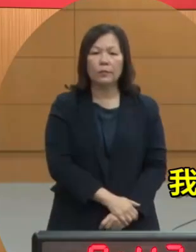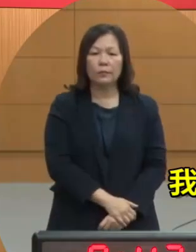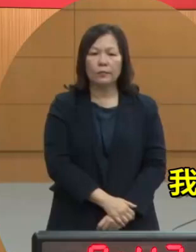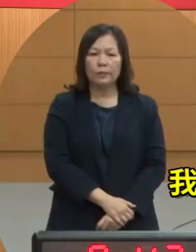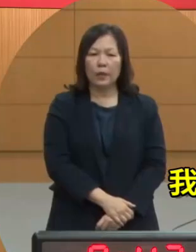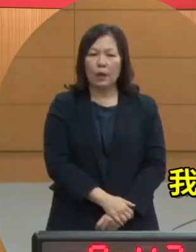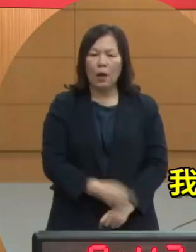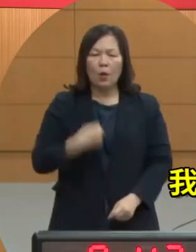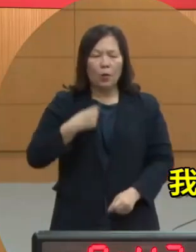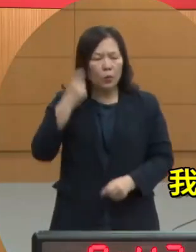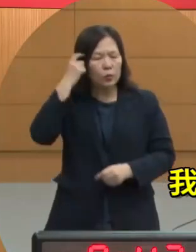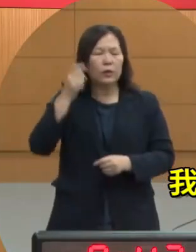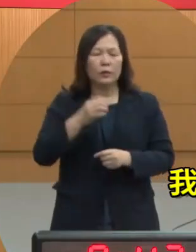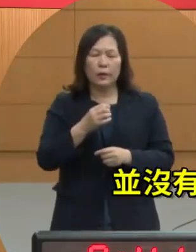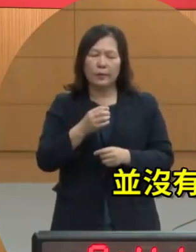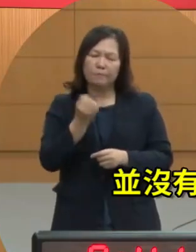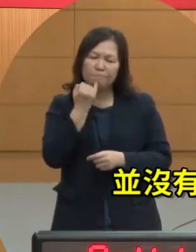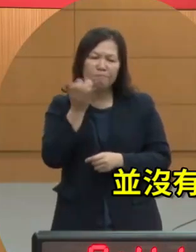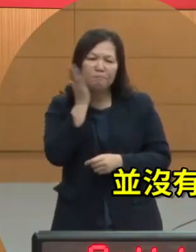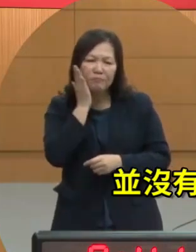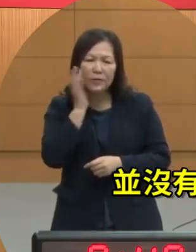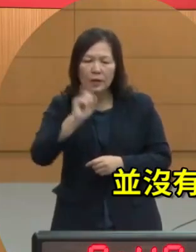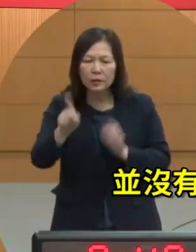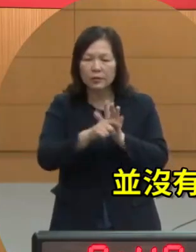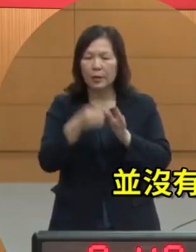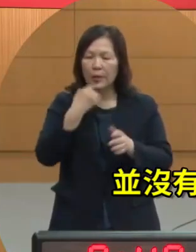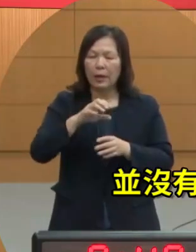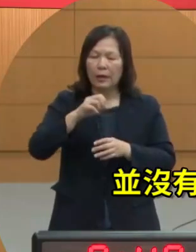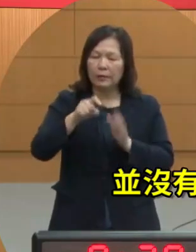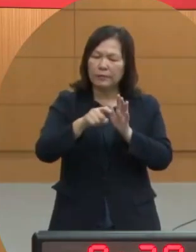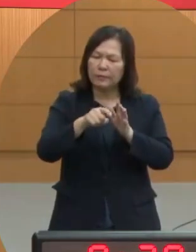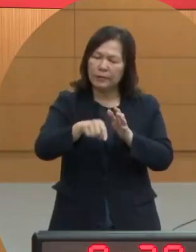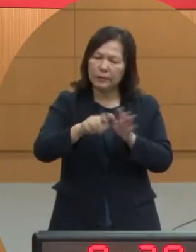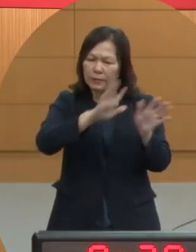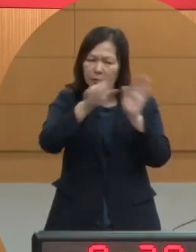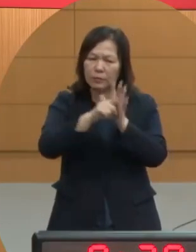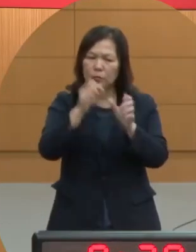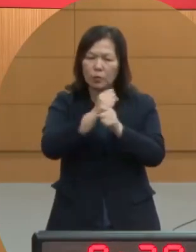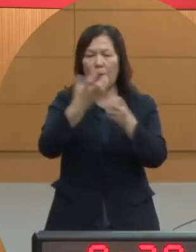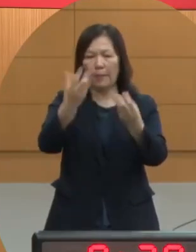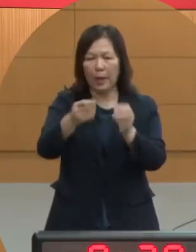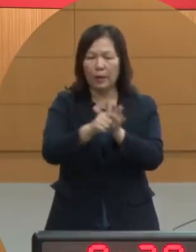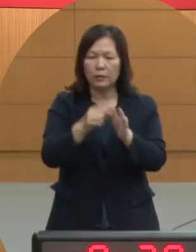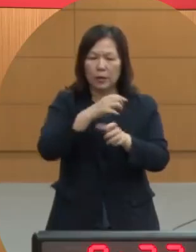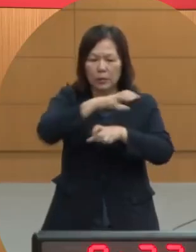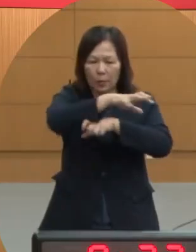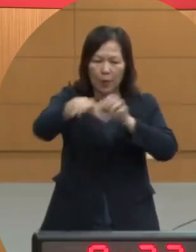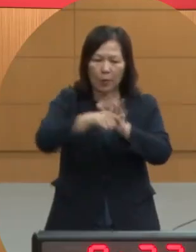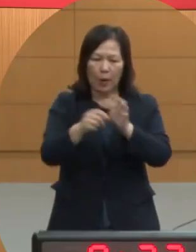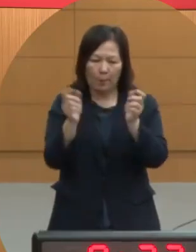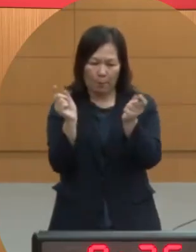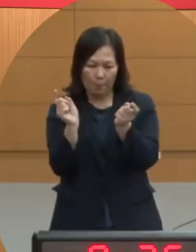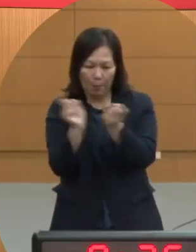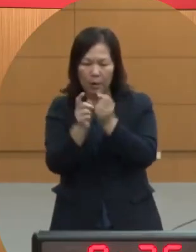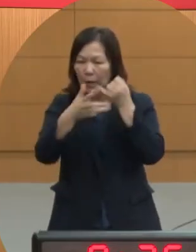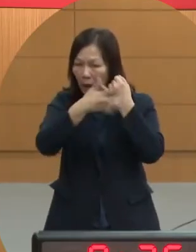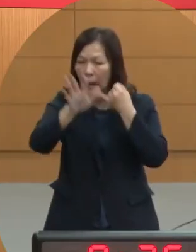我覺得屏東很可惜的是 並沒有把屏東該有的規模作出來 屏東三面環海 我們照理說應該是